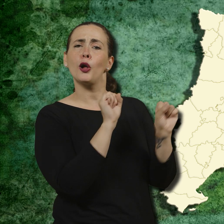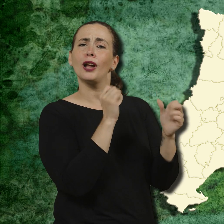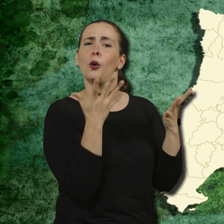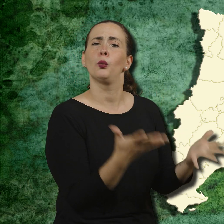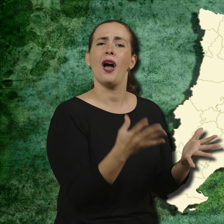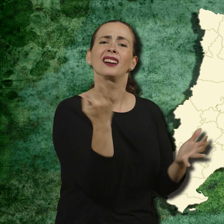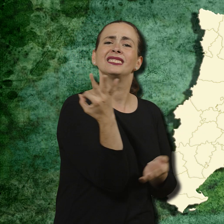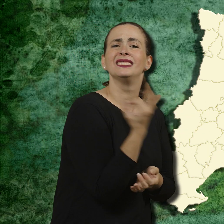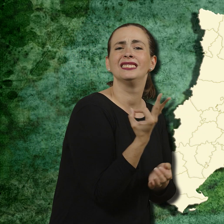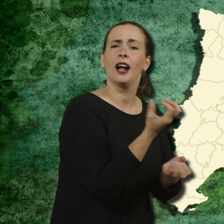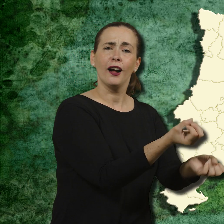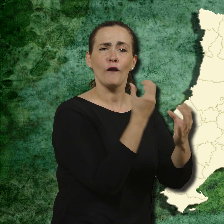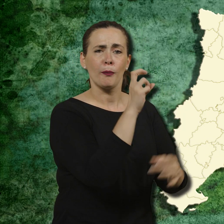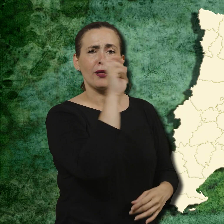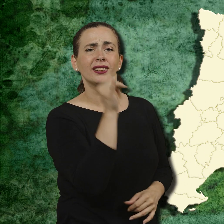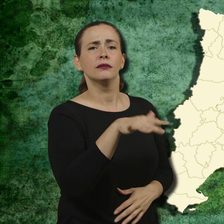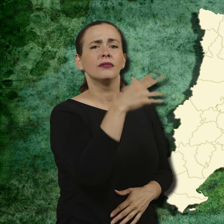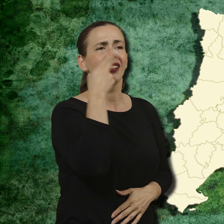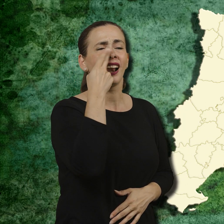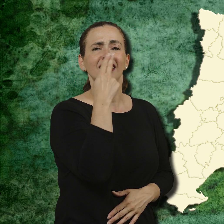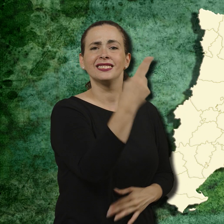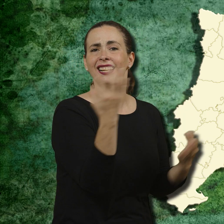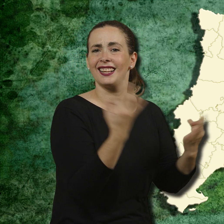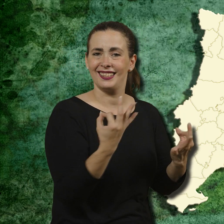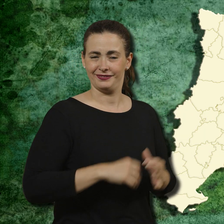i els llocs d'interès que us recomanem visitar.